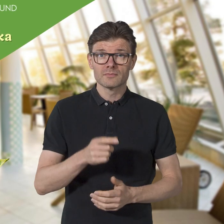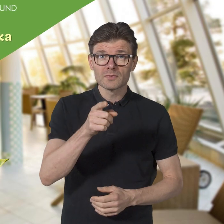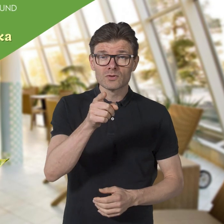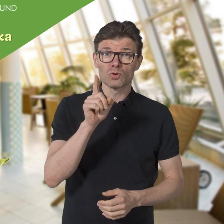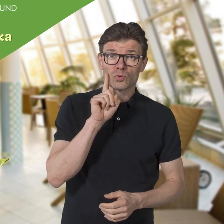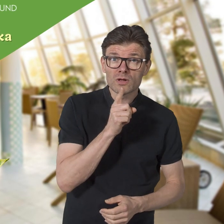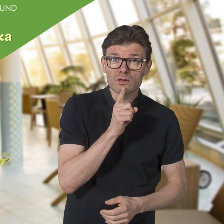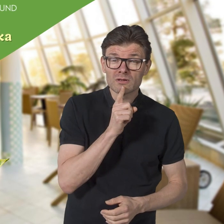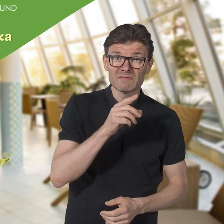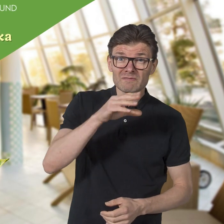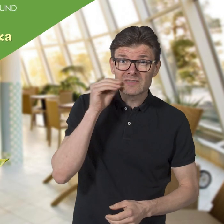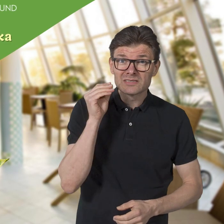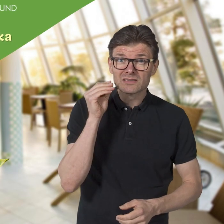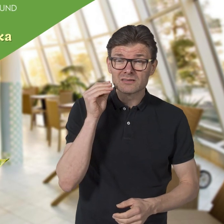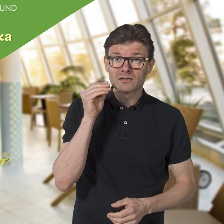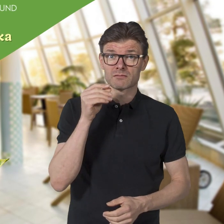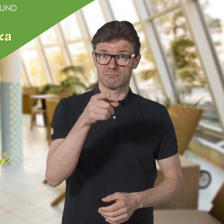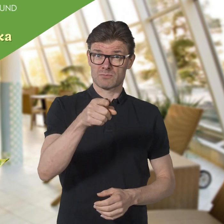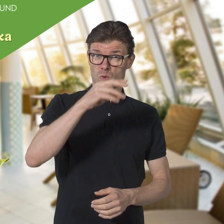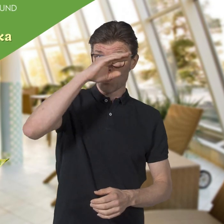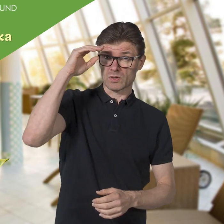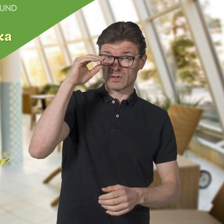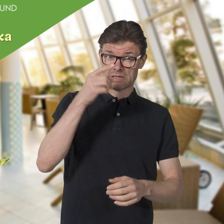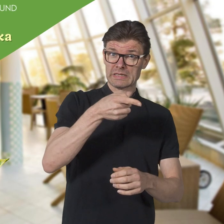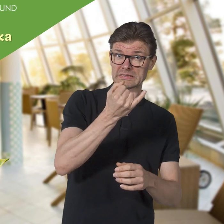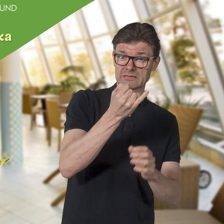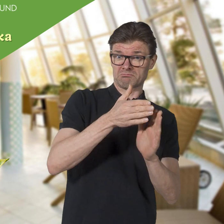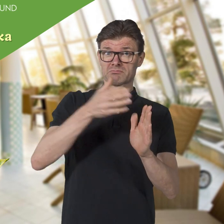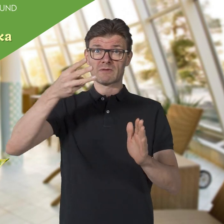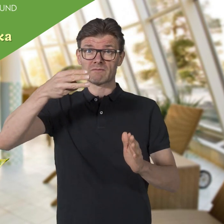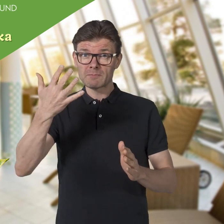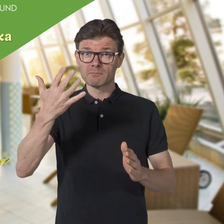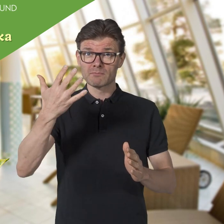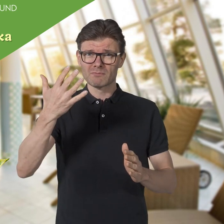Är du döv, finlandssvensk och mellan 16 och 35 år gammal?